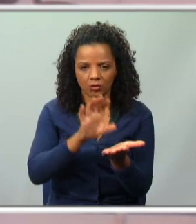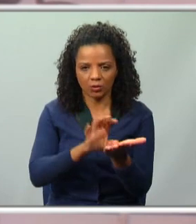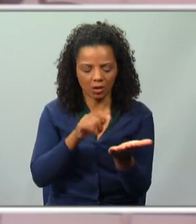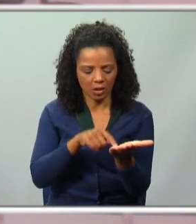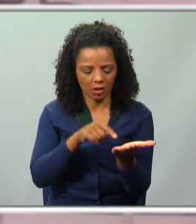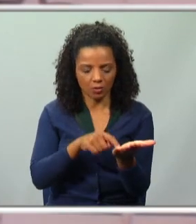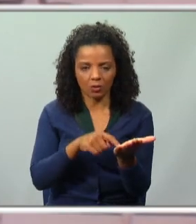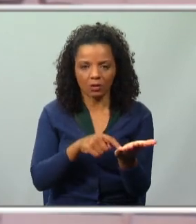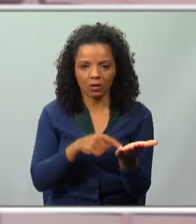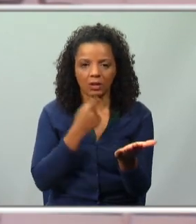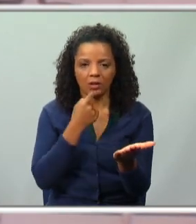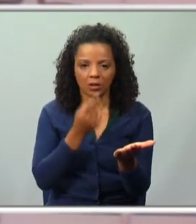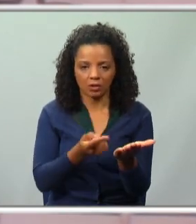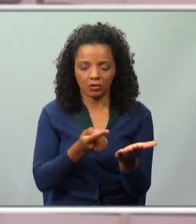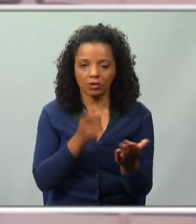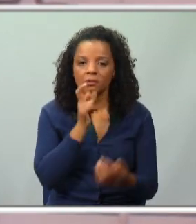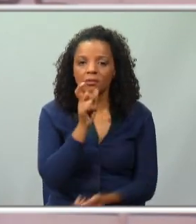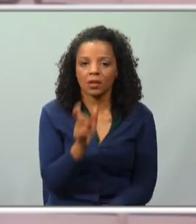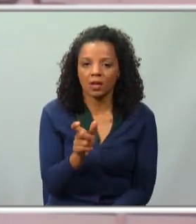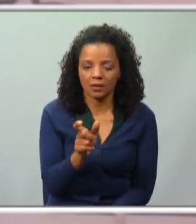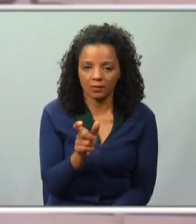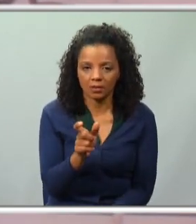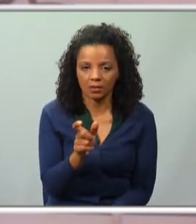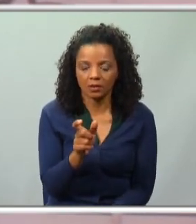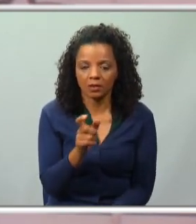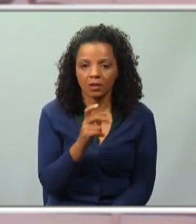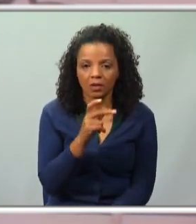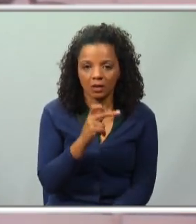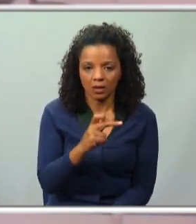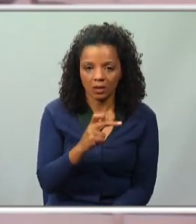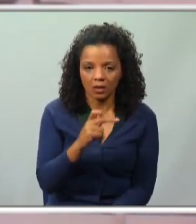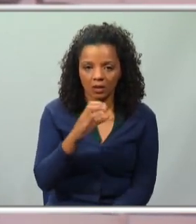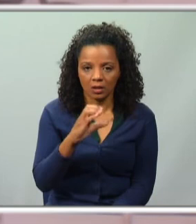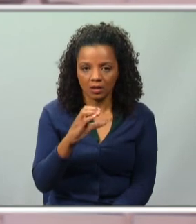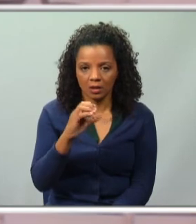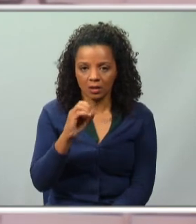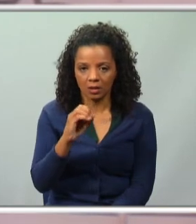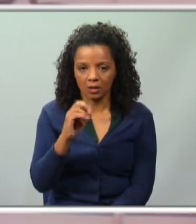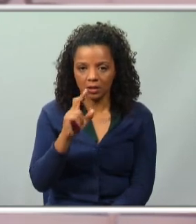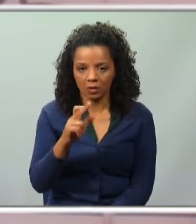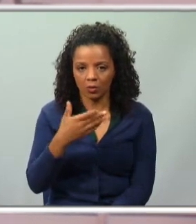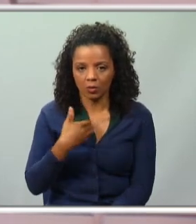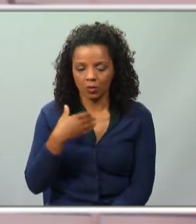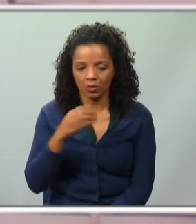histeria e indicarmos que palavra acordo não é o acordo tinha o que 歇斯底里，並表明我同意哪個詞這不是交易有什麼